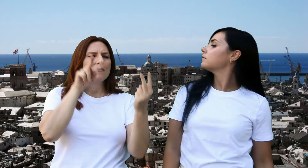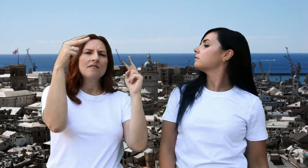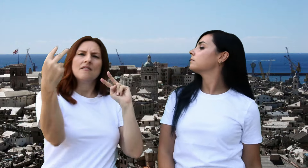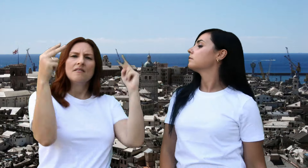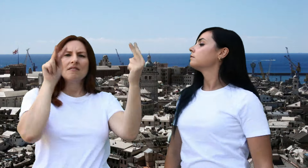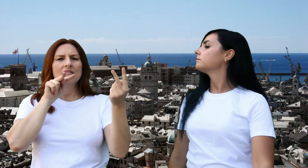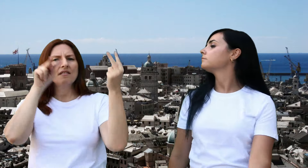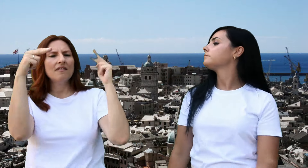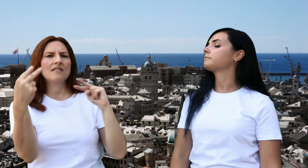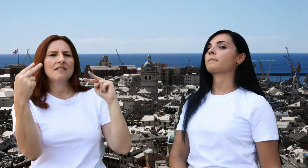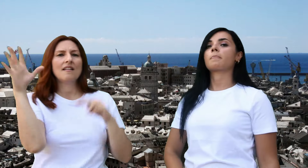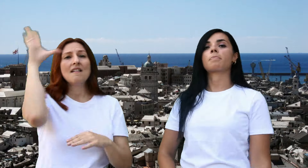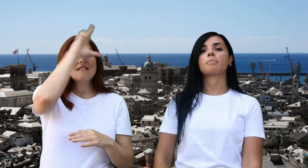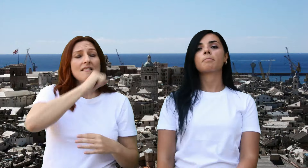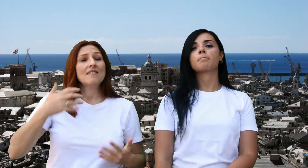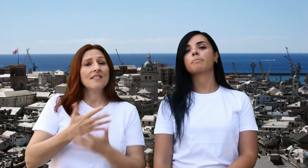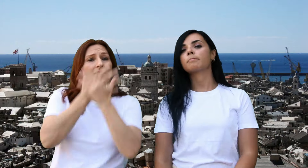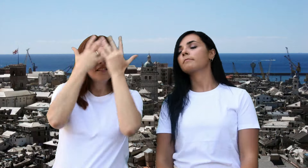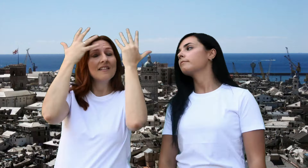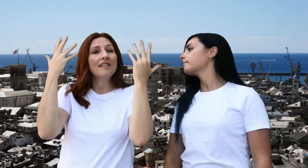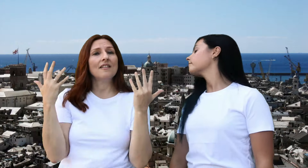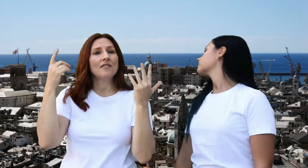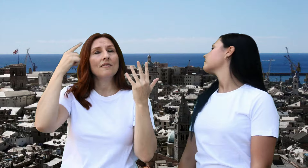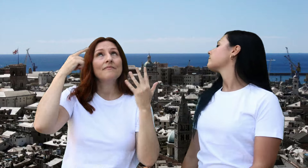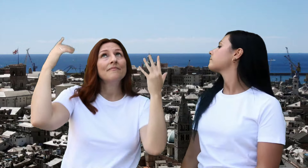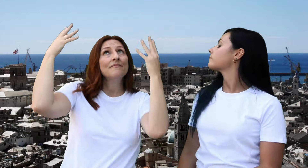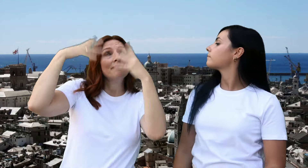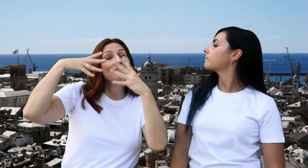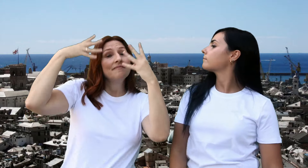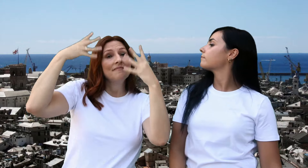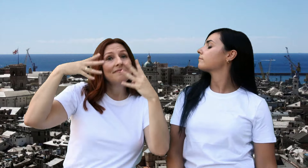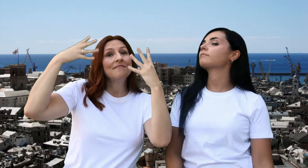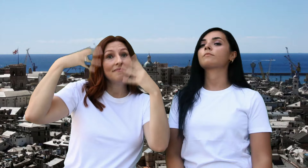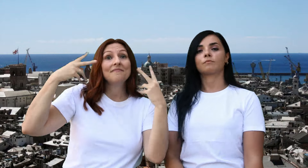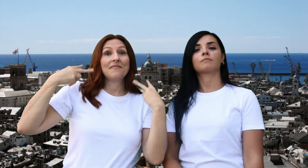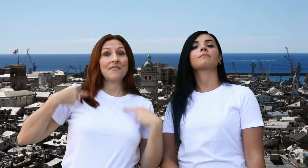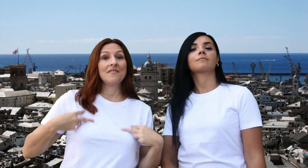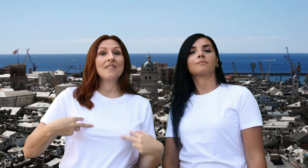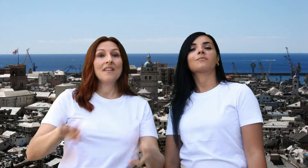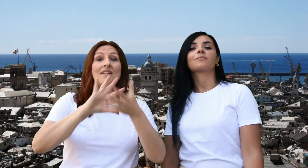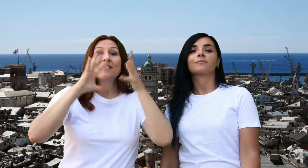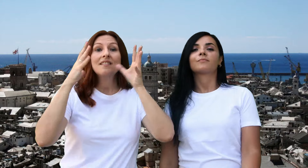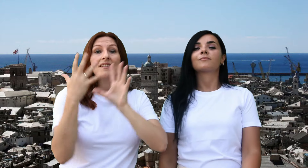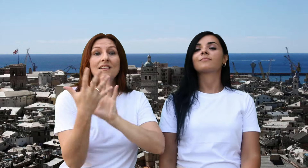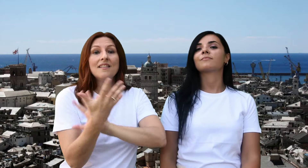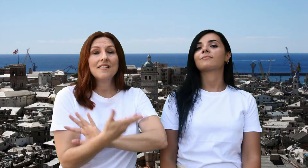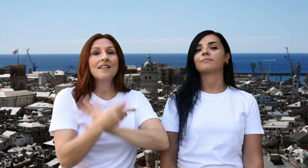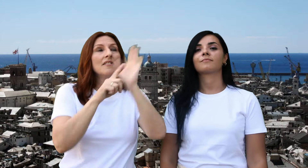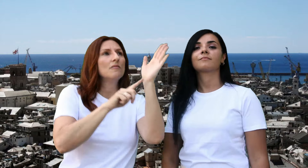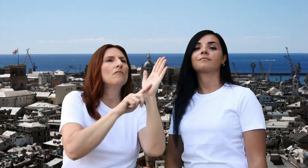Le cose appaiono in modo diverso se cambi prospettiva guardarsi intorno senza ragionare, non ti cambia la vita,